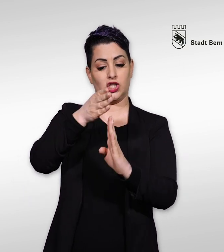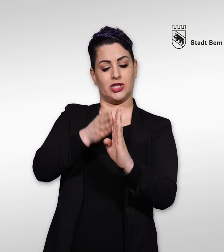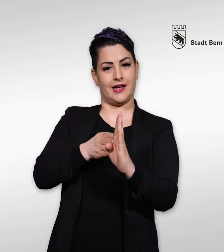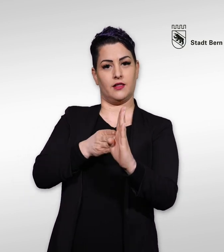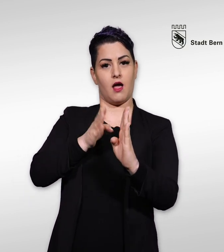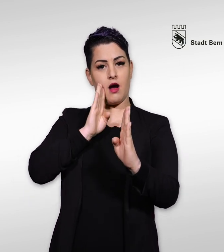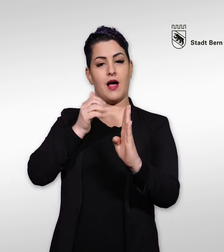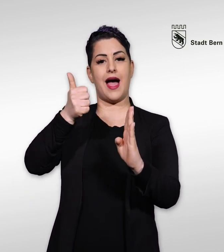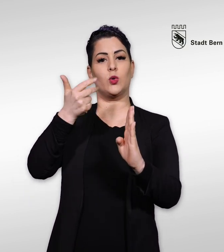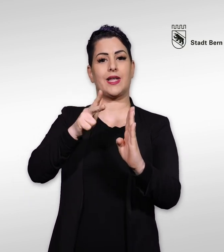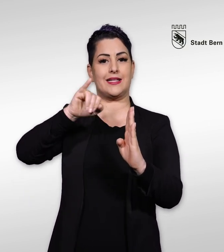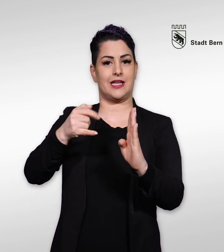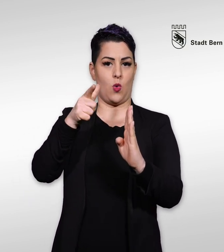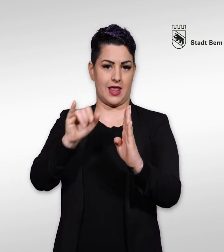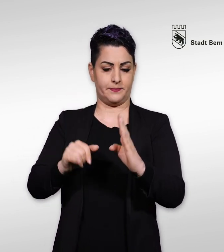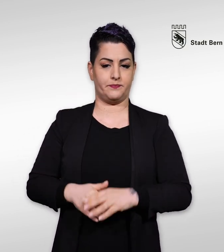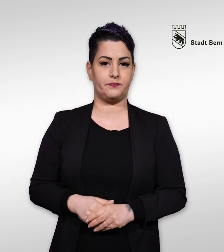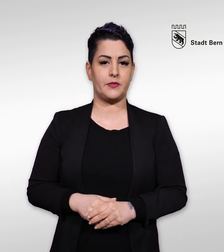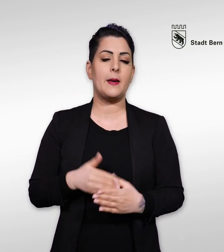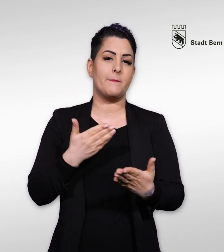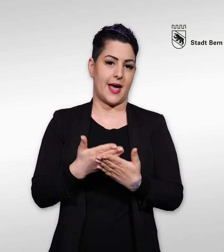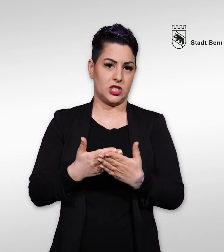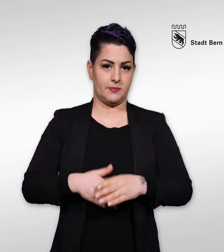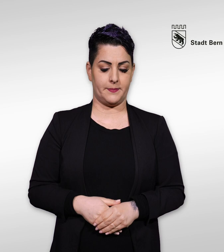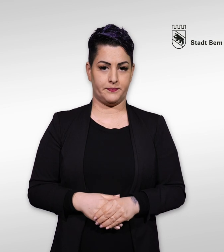Stichtag ist der 31. Juli. Zum Beispiel: